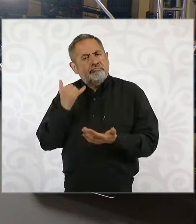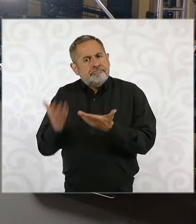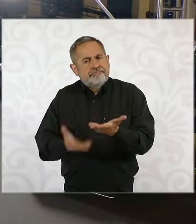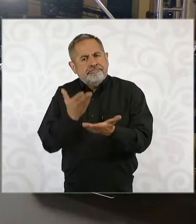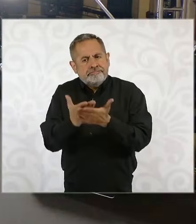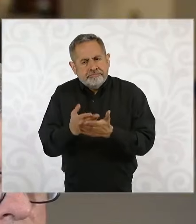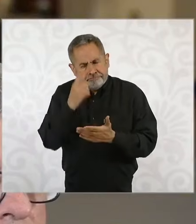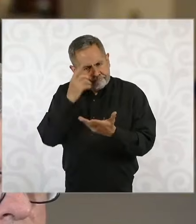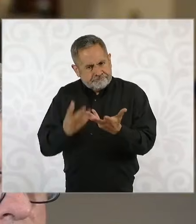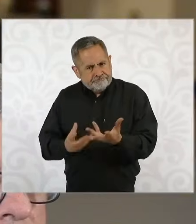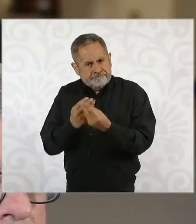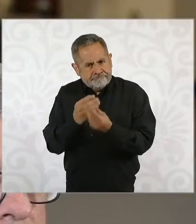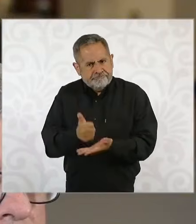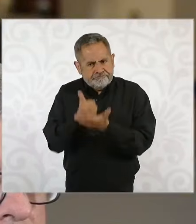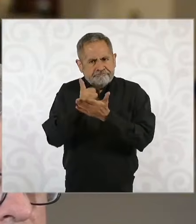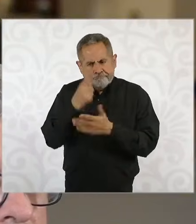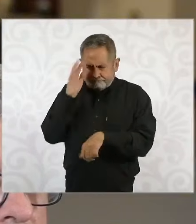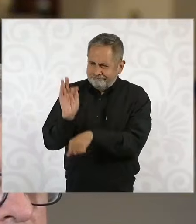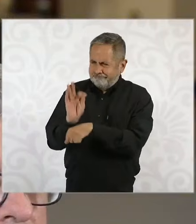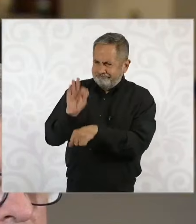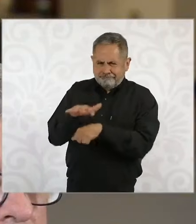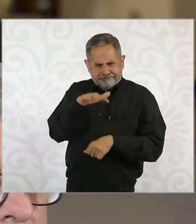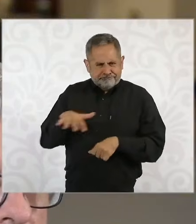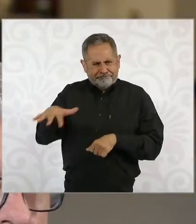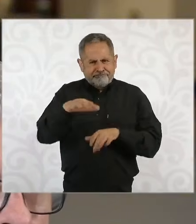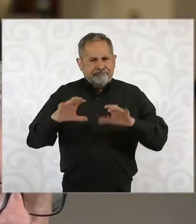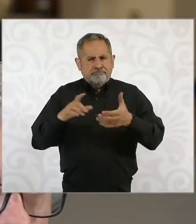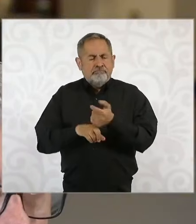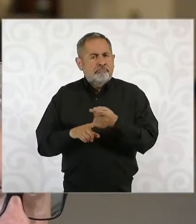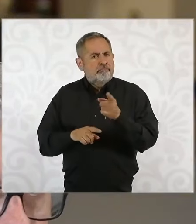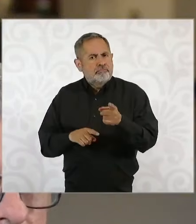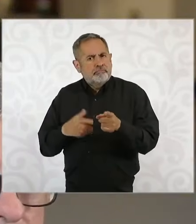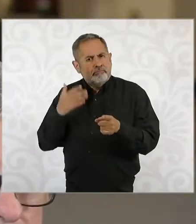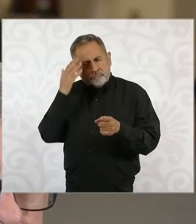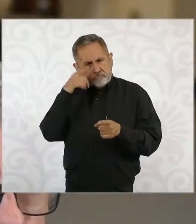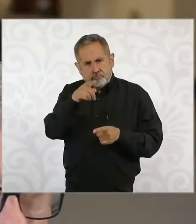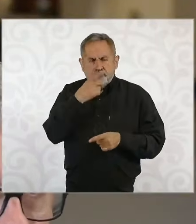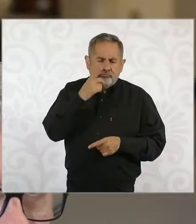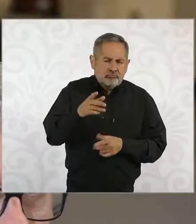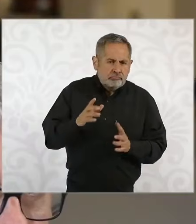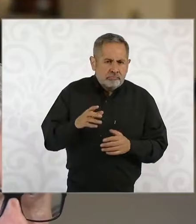coadyubar eh en esta protección a las audiencias, ¿usted se pronunciaría por el primer colegio